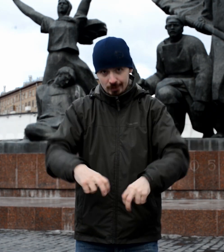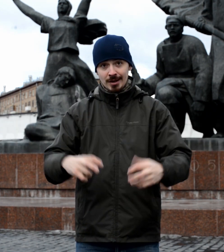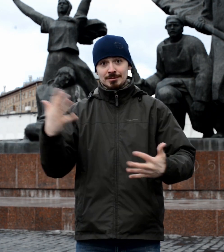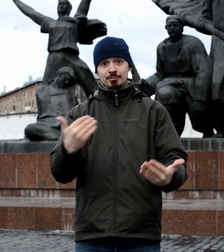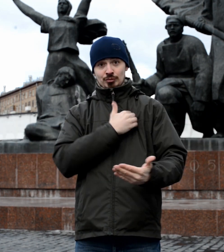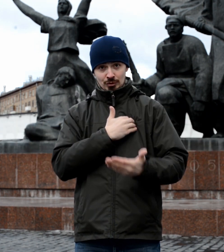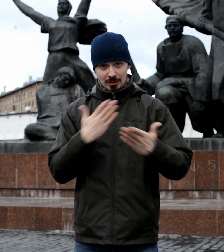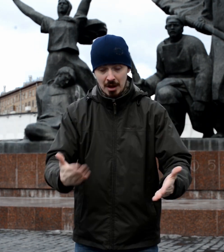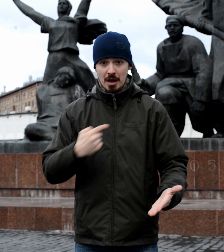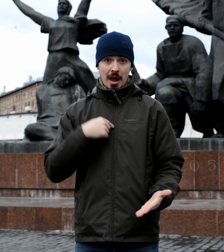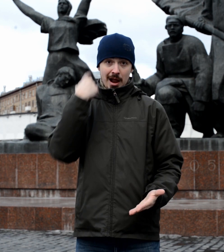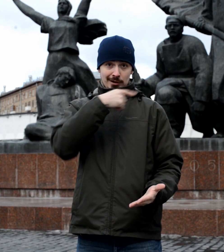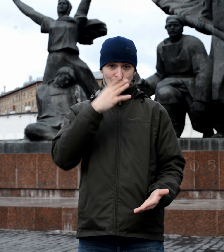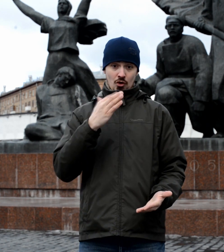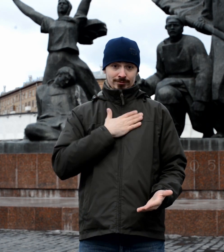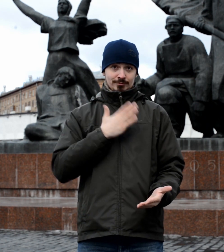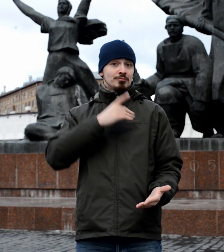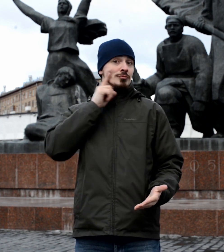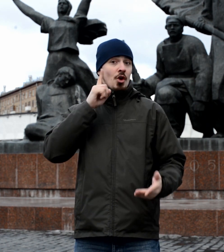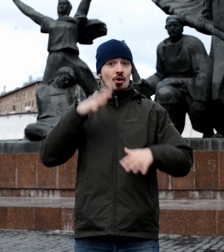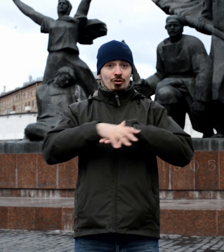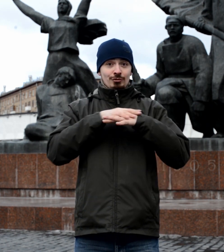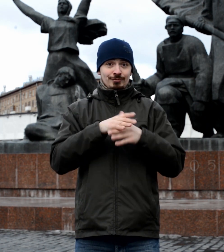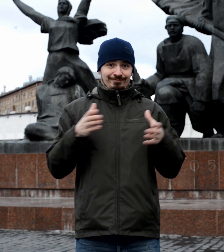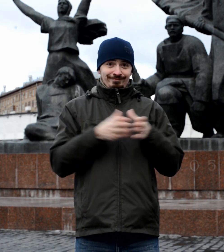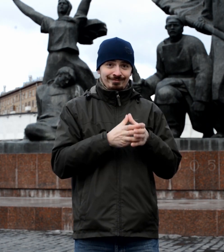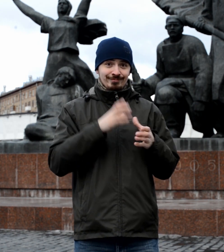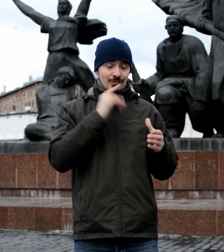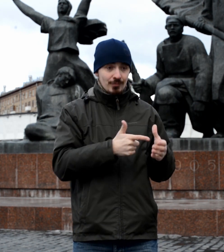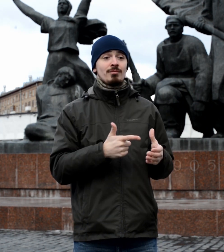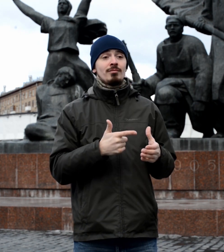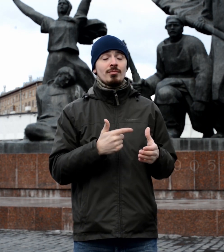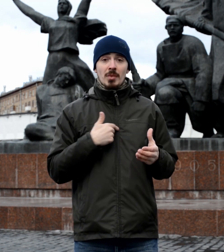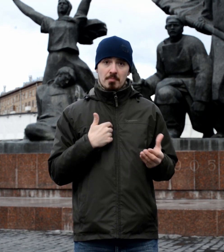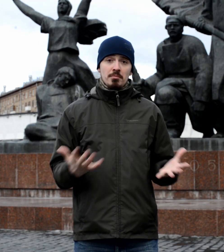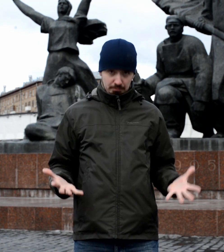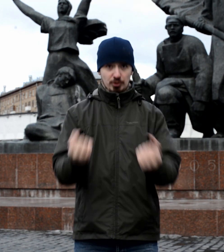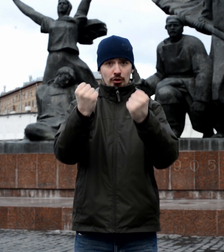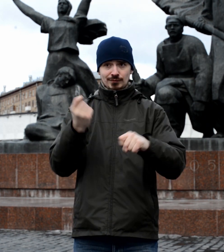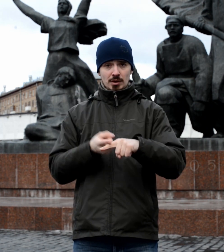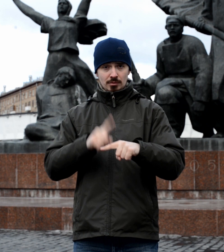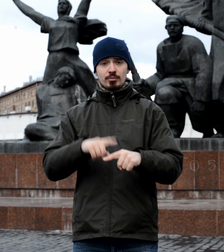Приходите, если желаете. Лично я, от имени молодежной организации при ВОГ, поддерживаю ВОГ.